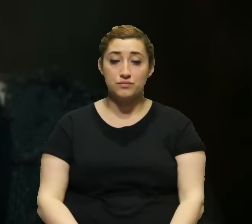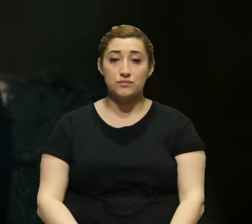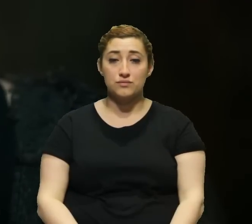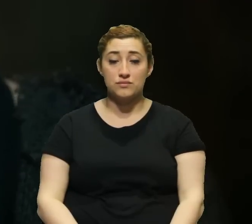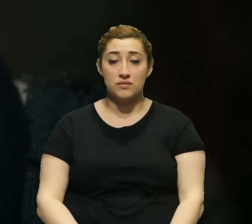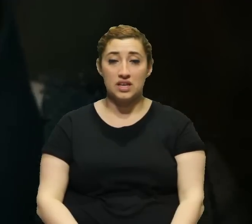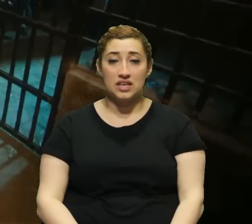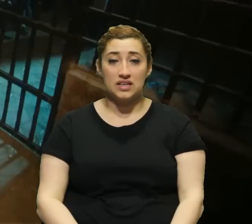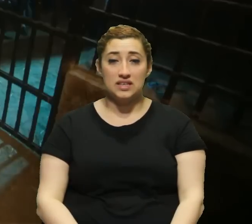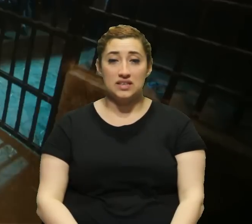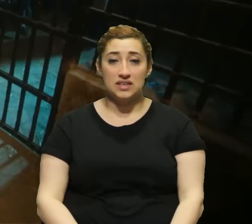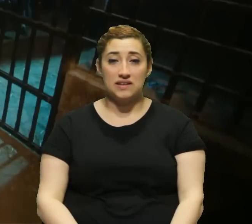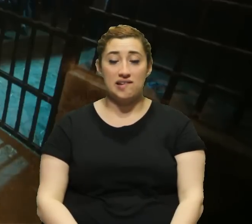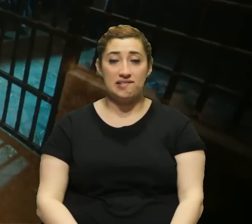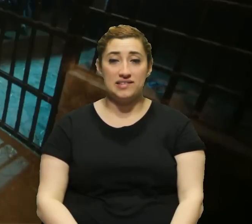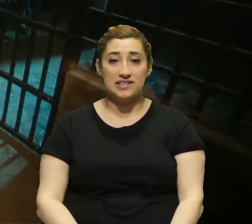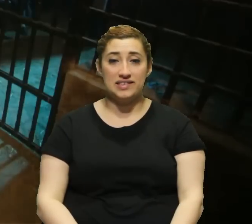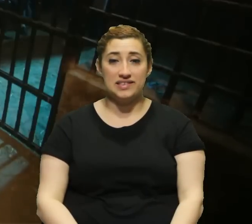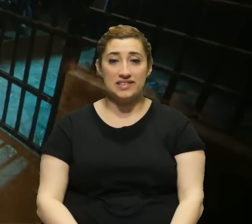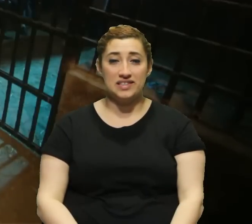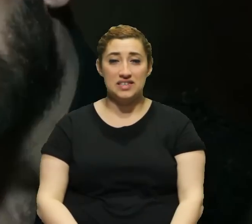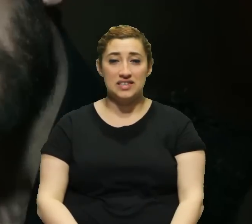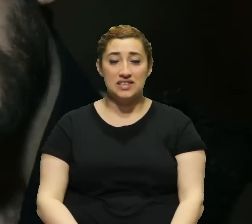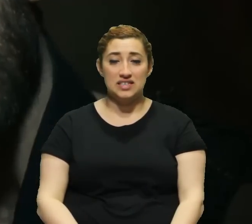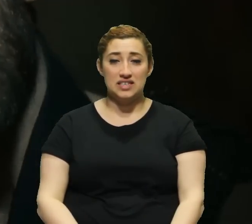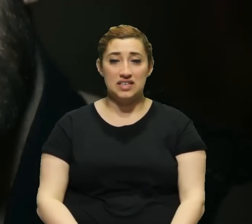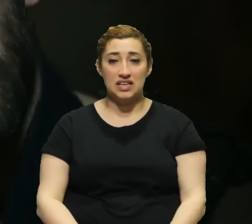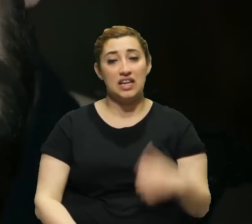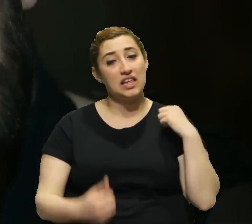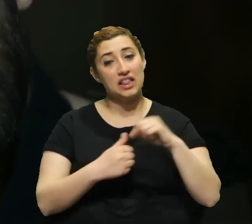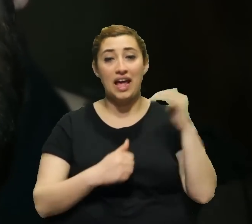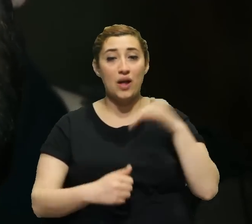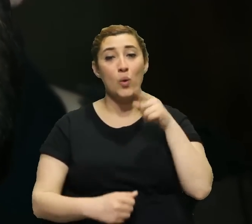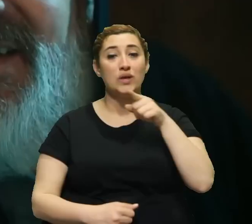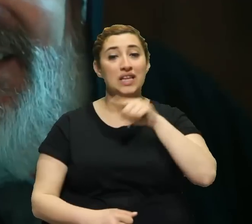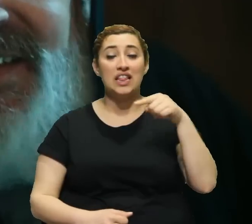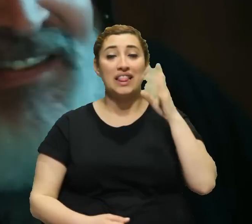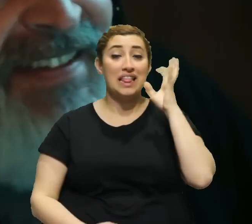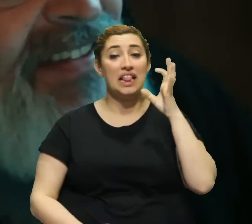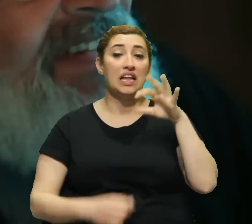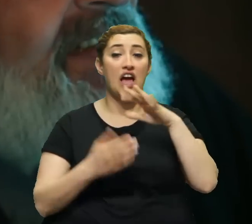(Kapı açılma sesi) Gene gelir senin mecnunlar.